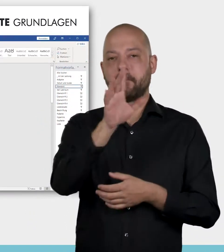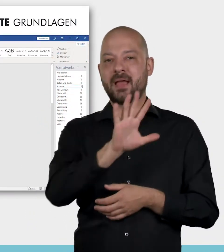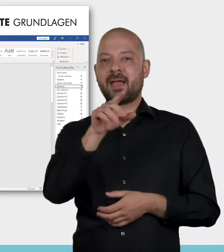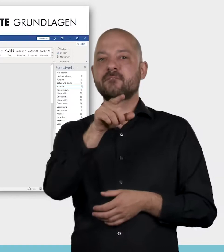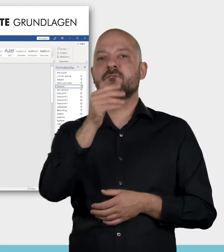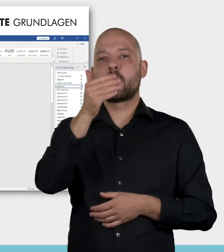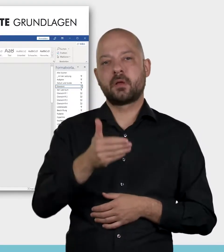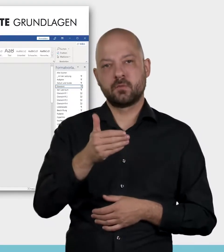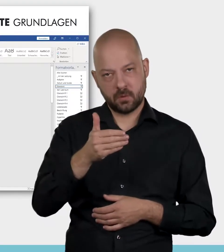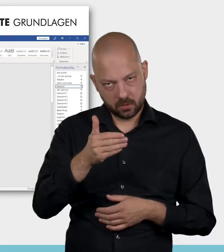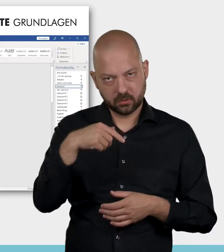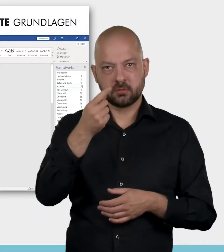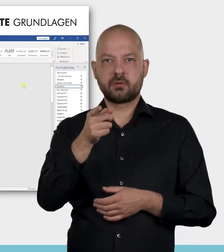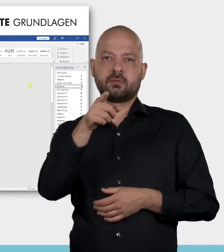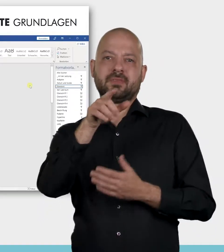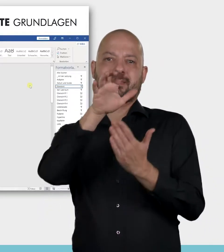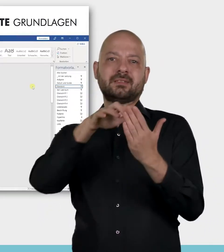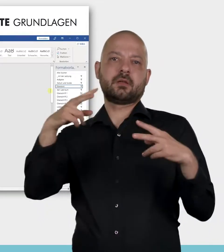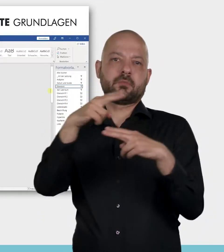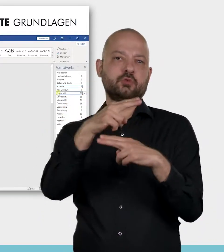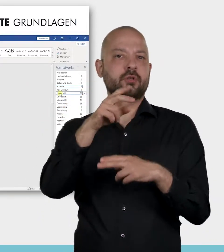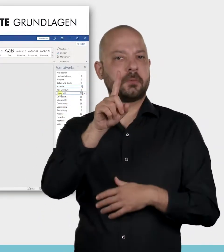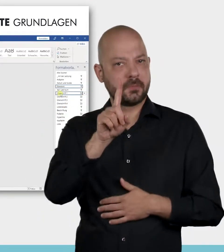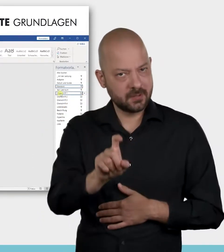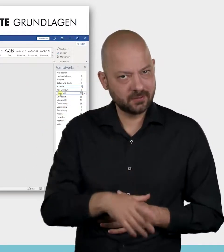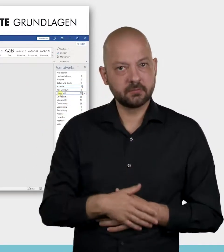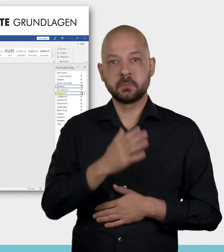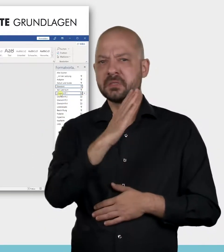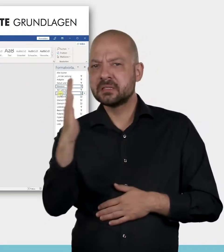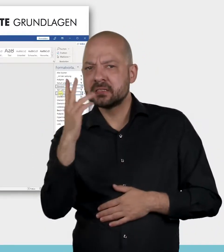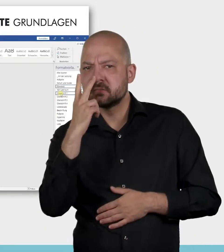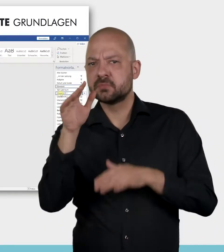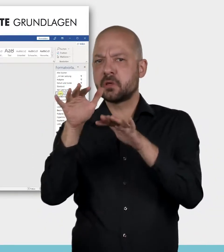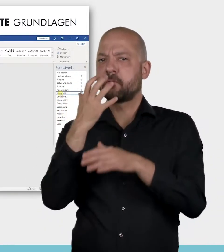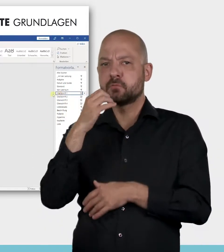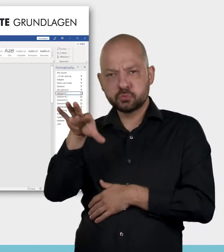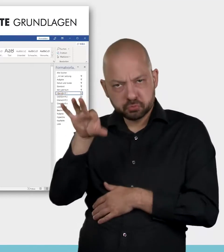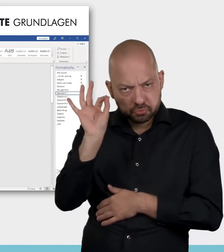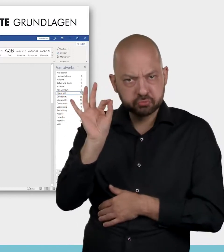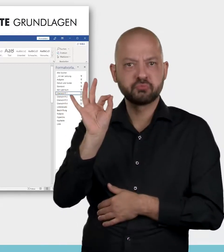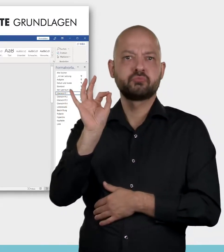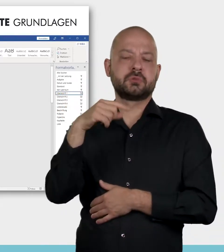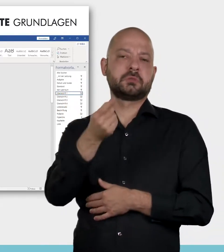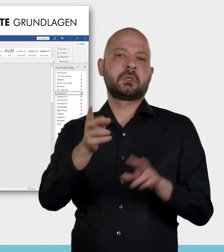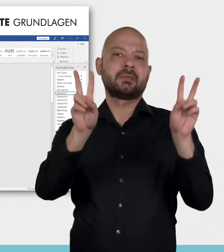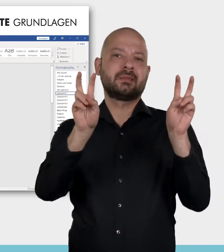Rechts wählen Sie die gewünschte Formatvorlage aus: Für den Titel Ihres Dokuments die „Überschrift 1“,